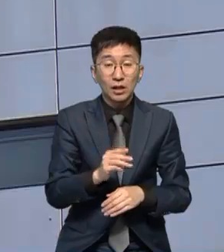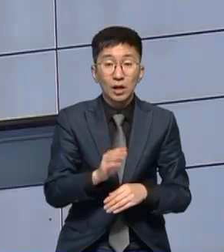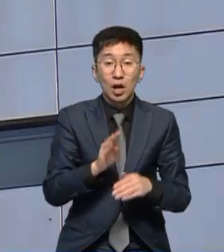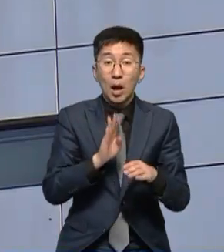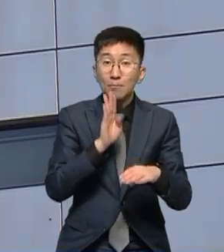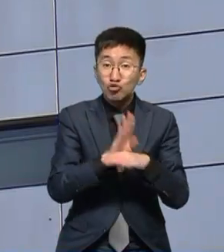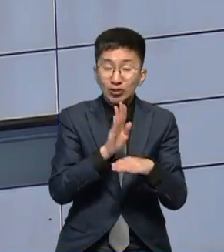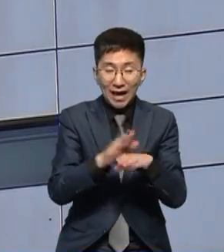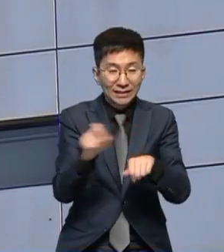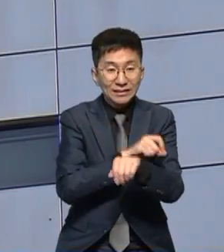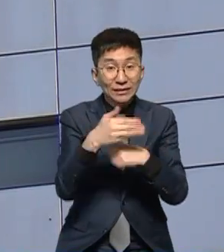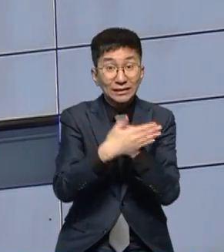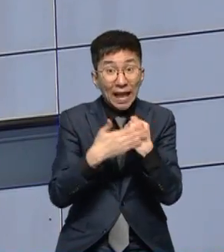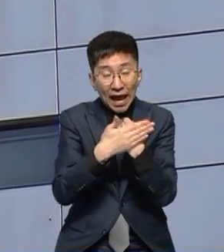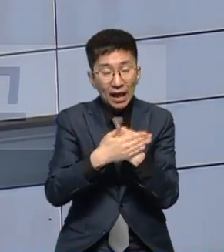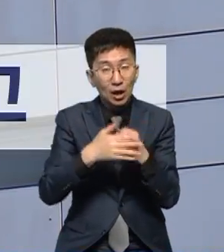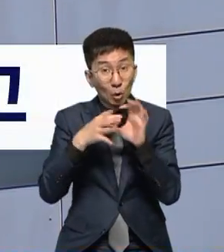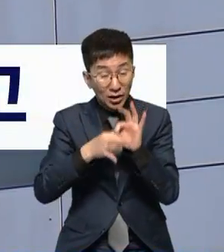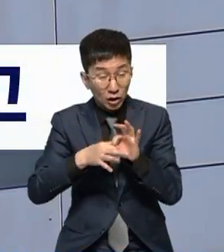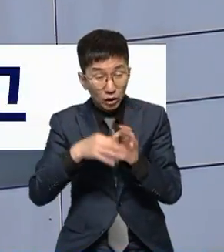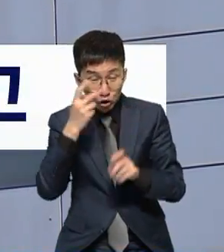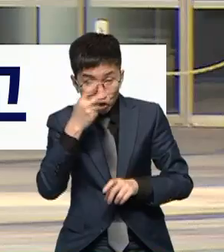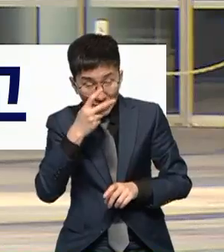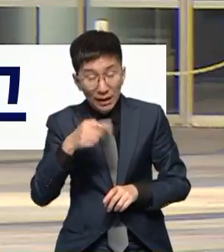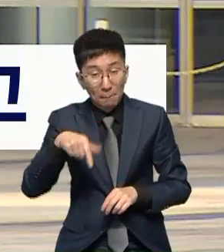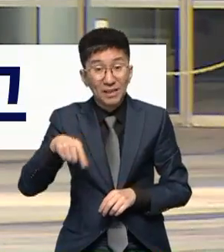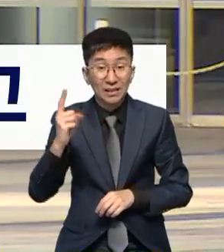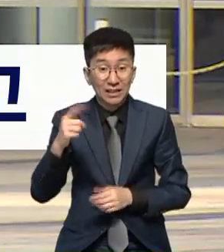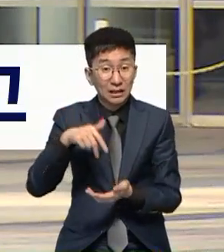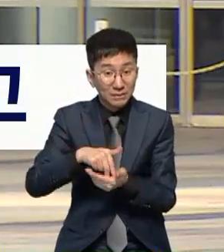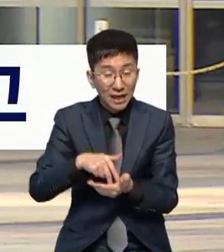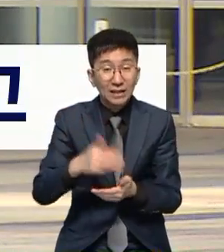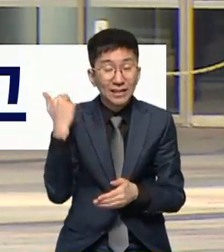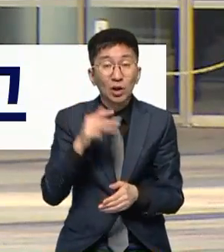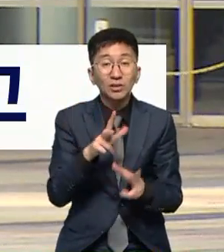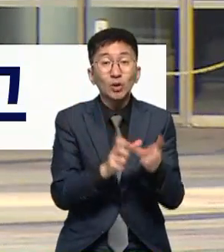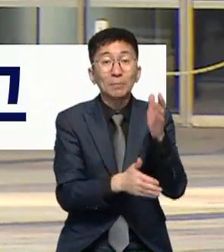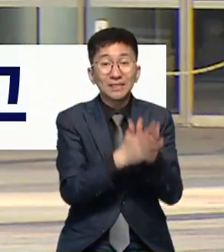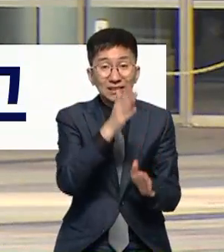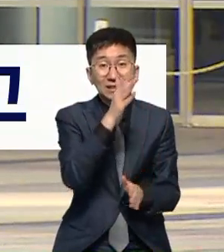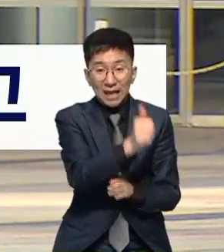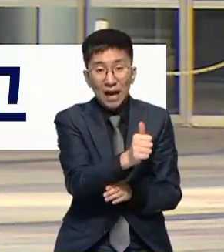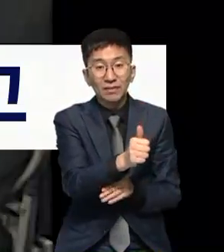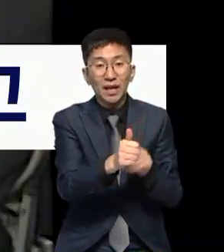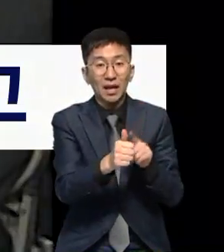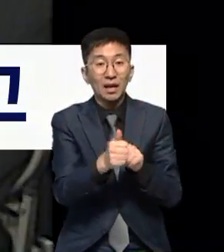사건을 취재하던 방송사 PD가 당시 성남시장에게 전화하며 검사를 사칭했는데